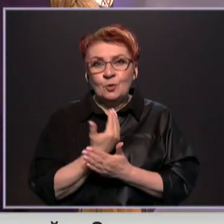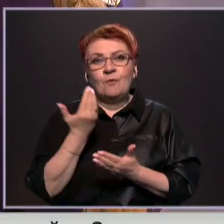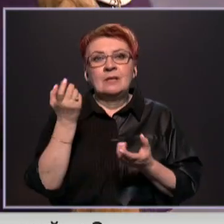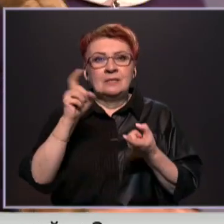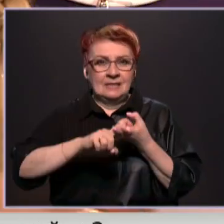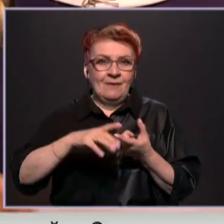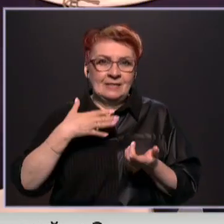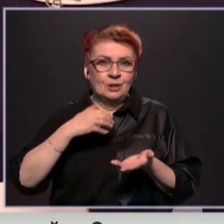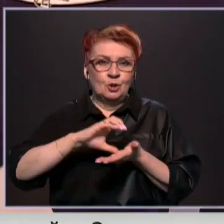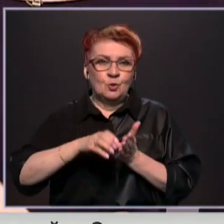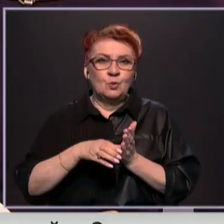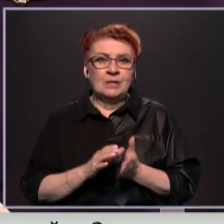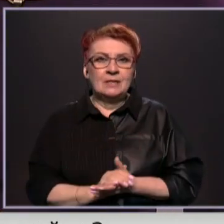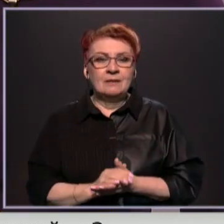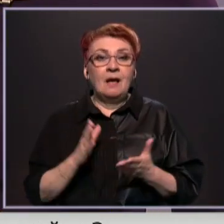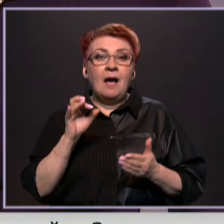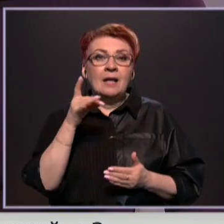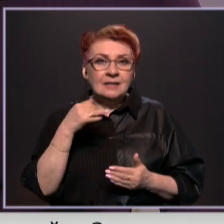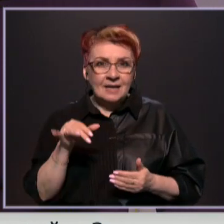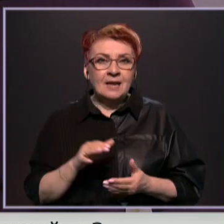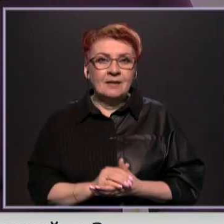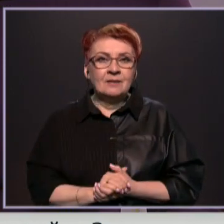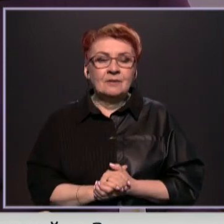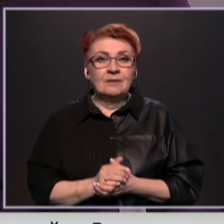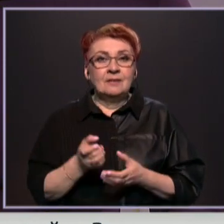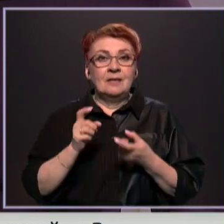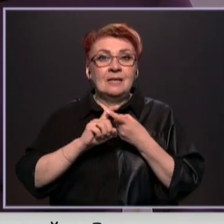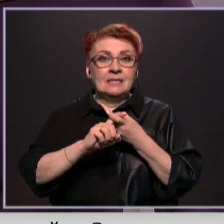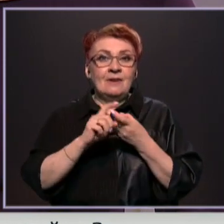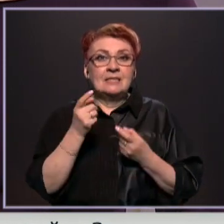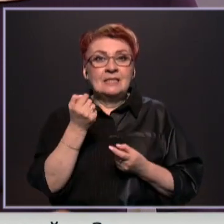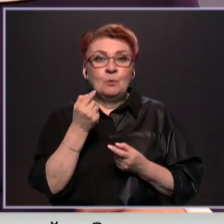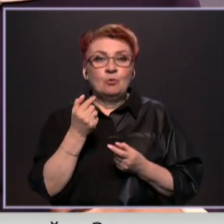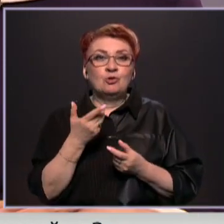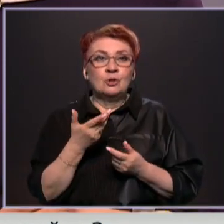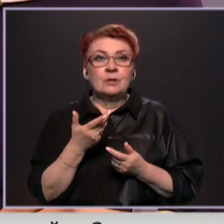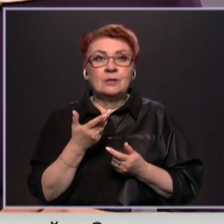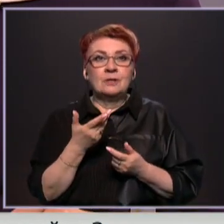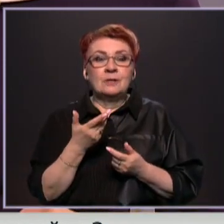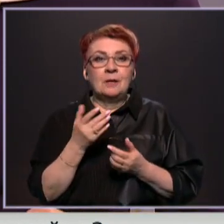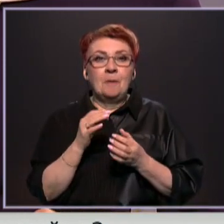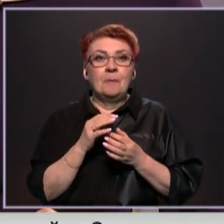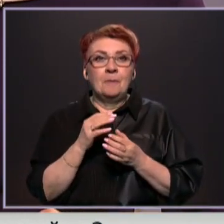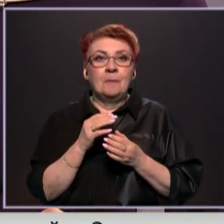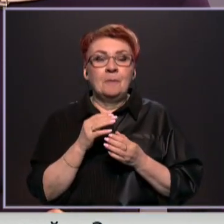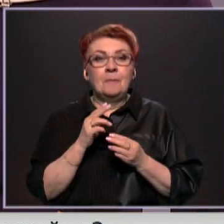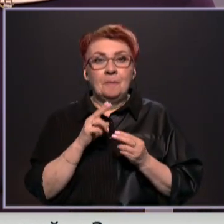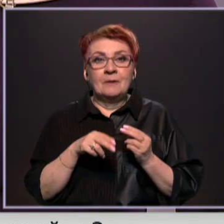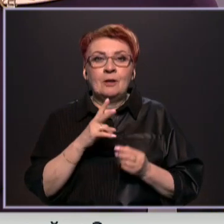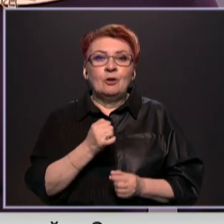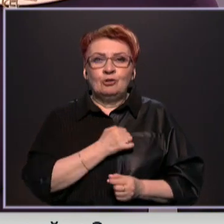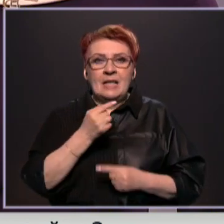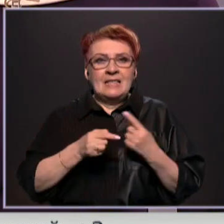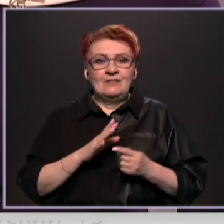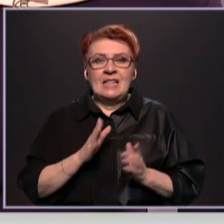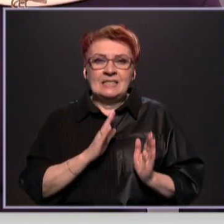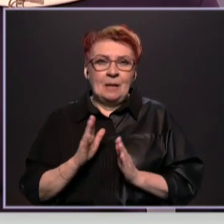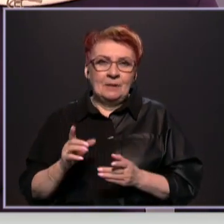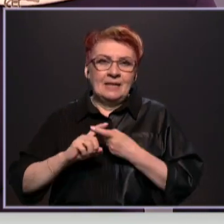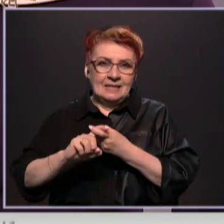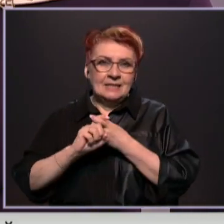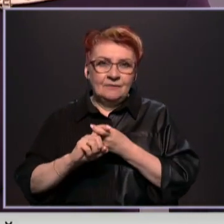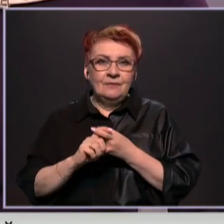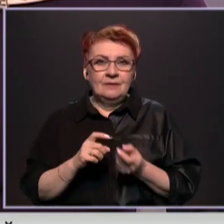Андрей пожалуйста связь немножко прервалась тебе слово Вероника стабильная связь проведение